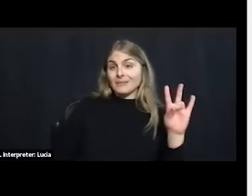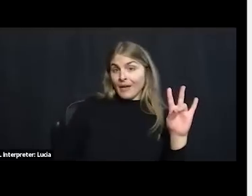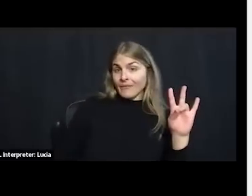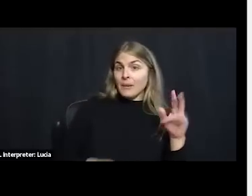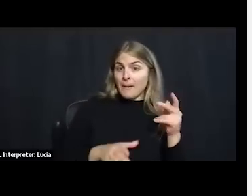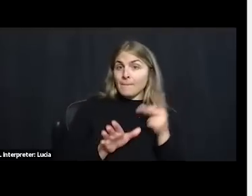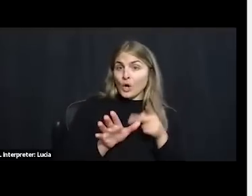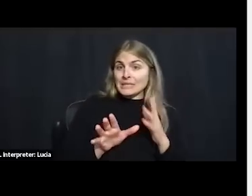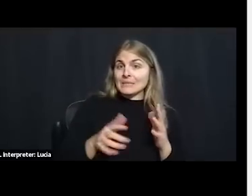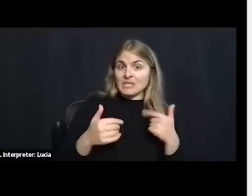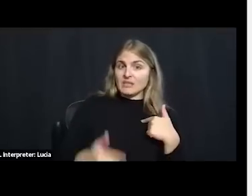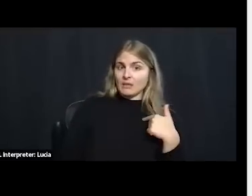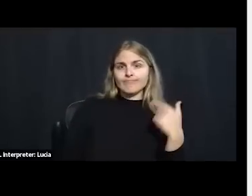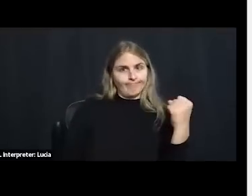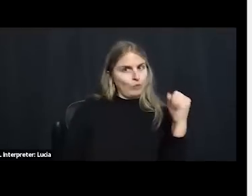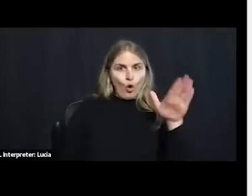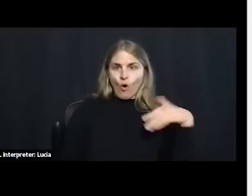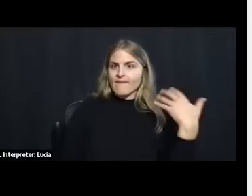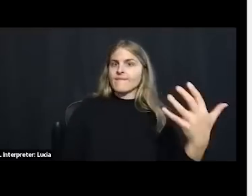que los cinco lugares eran un apoyo distal.